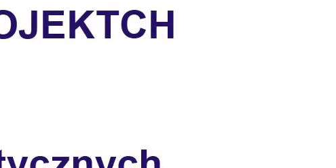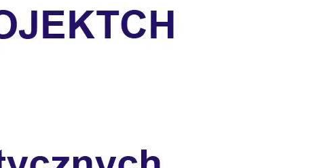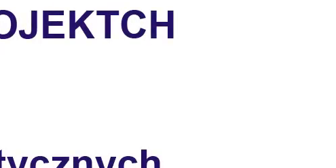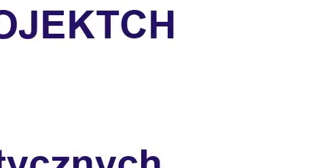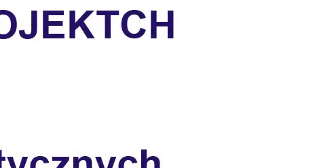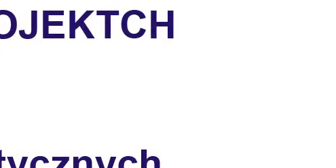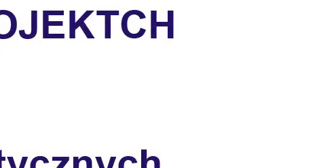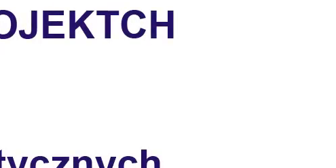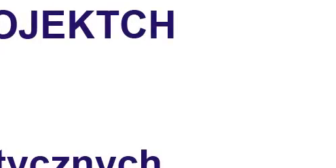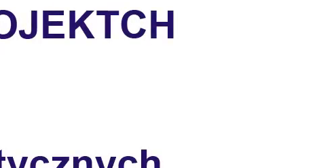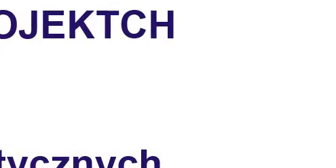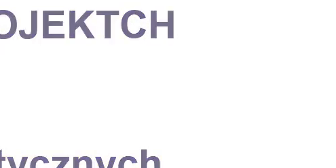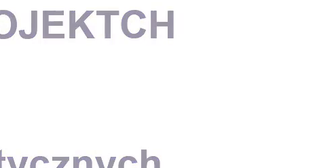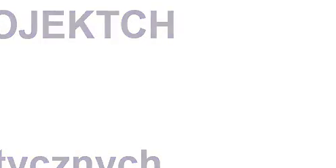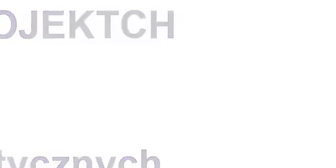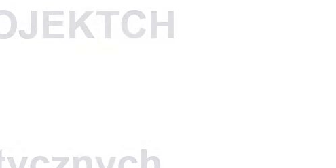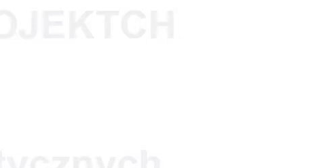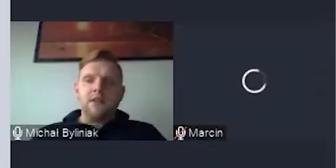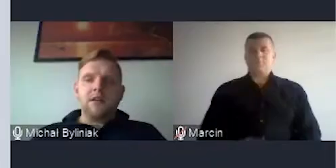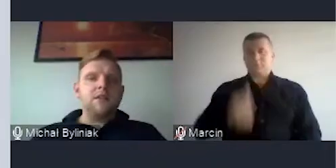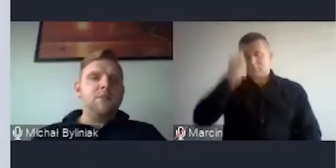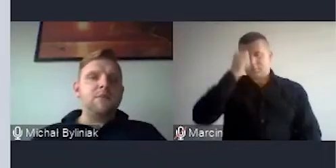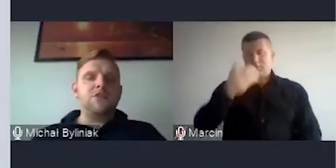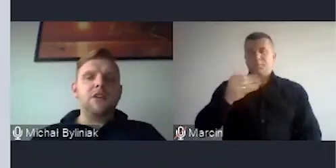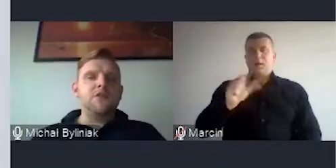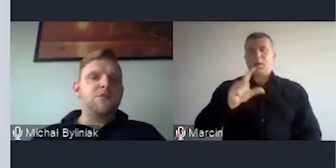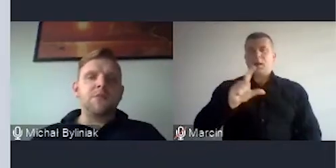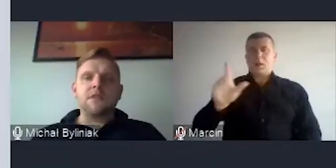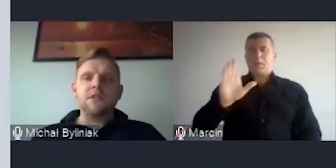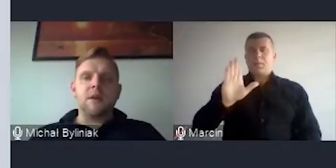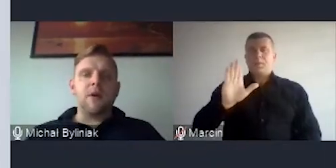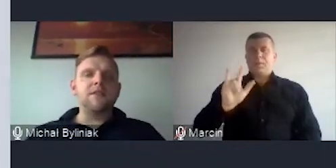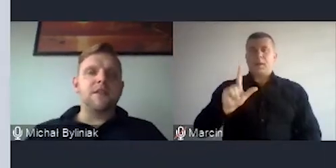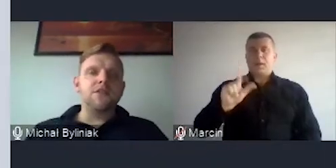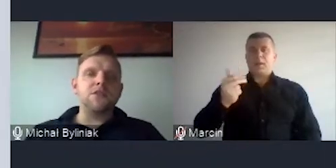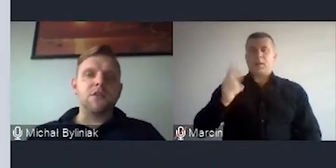Dzień Dobry Państwu. Nazywam się Michał Byliniak i mam przyjemność przeprowadzić dla Państwa dziś szkolenie